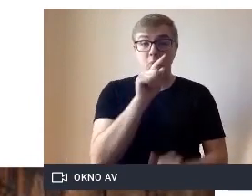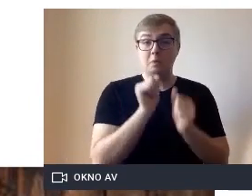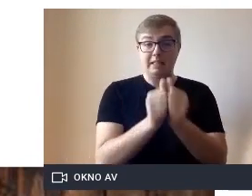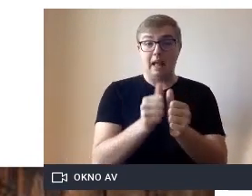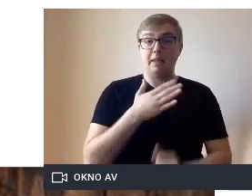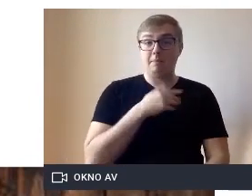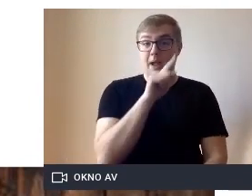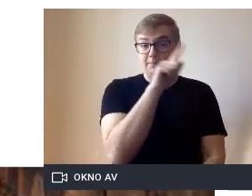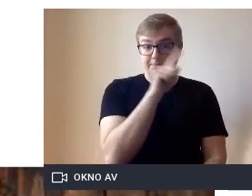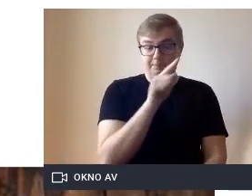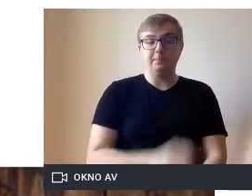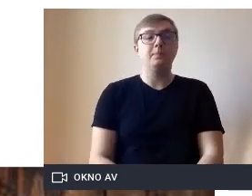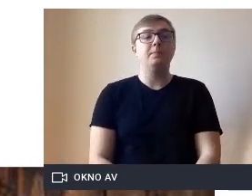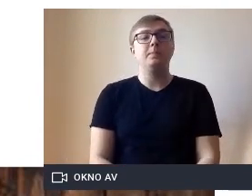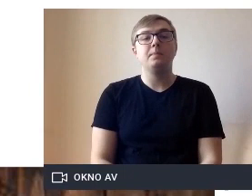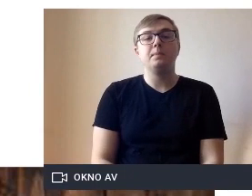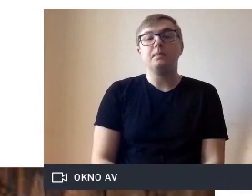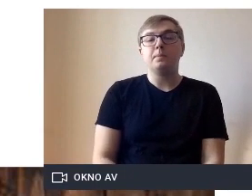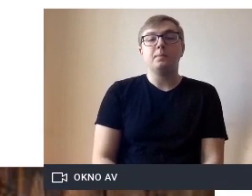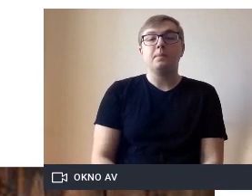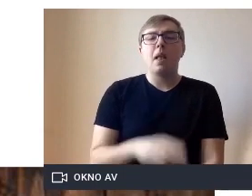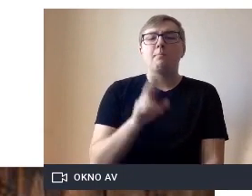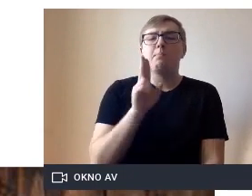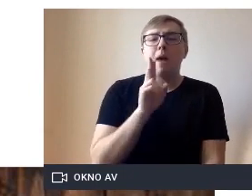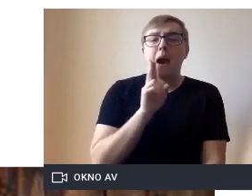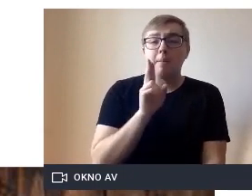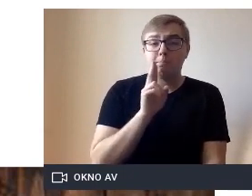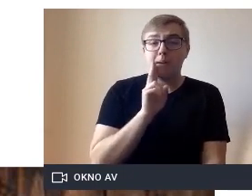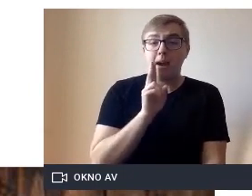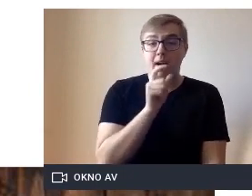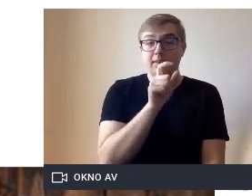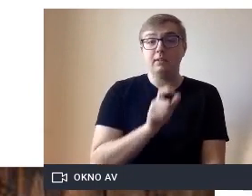Tutaj mamy zdanie. W PJM: